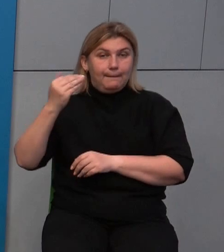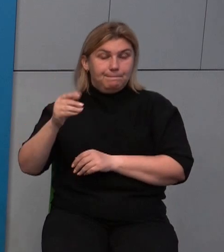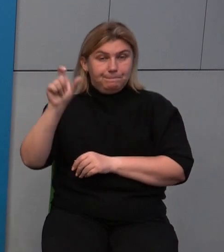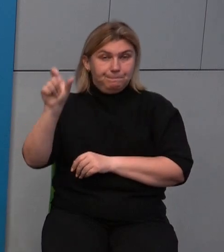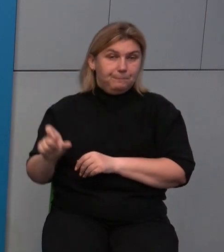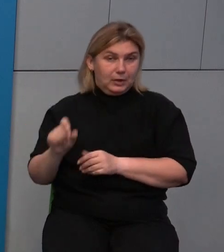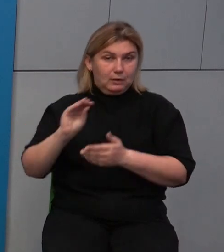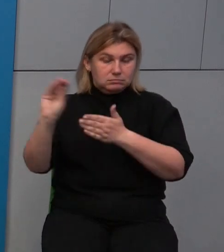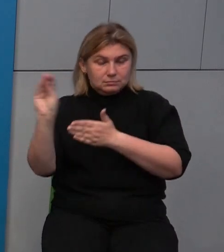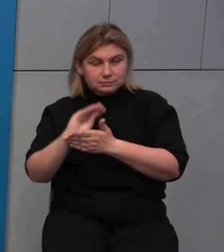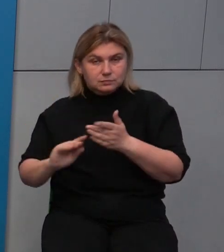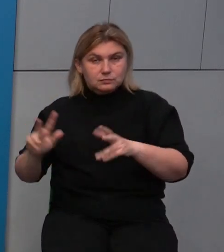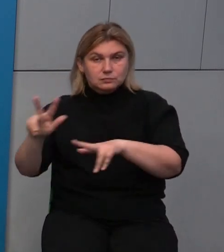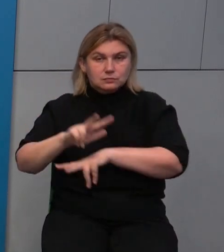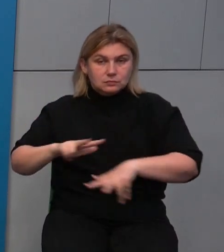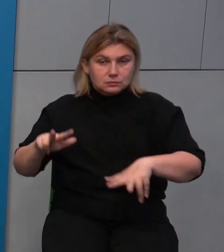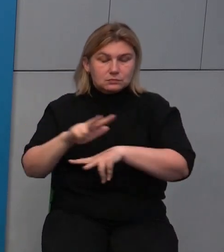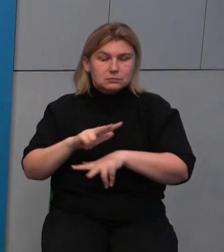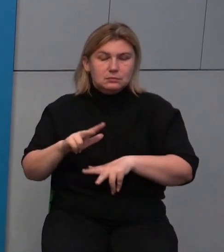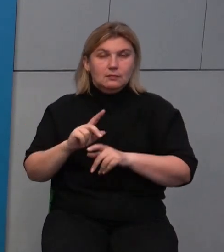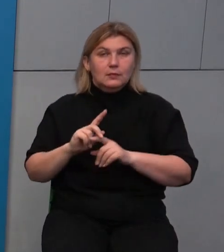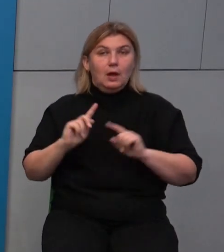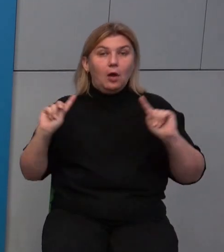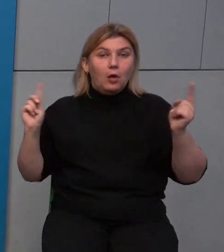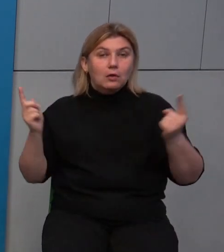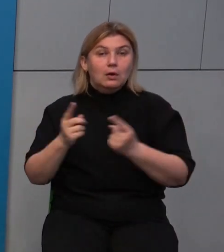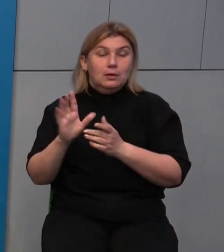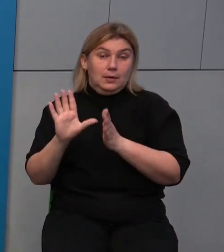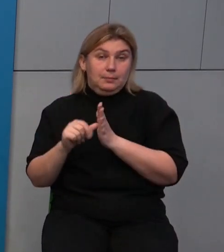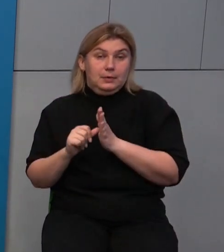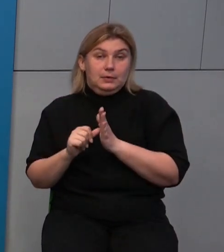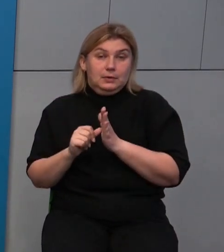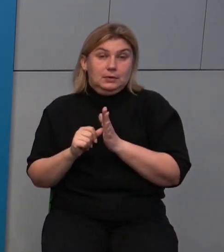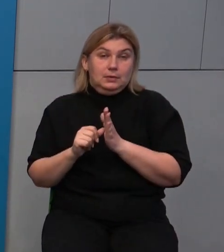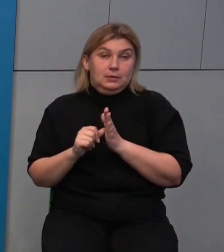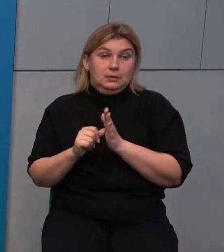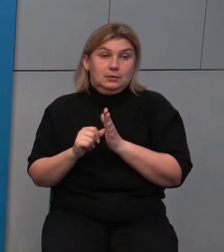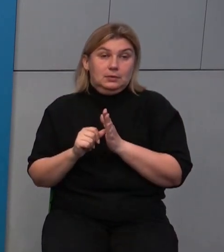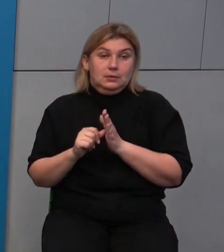w rodzinie, otoczeniu miejskim, czyli w zasadzie jeszcze przed